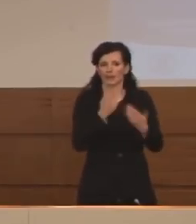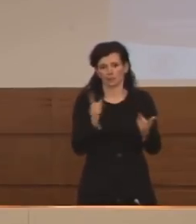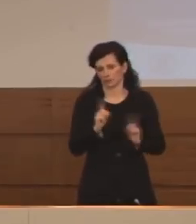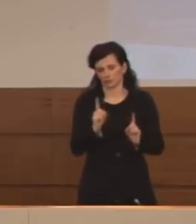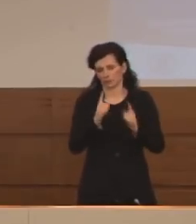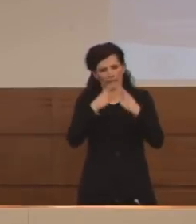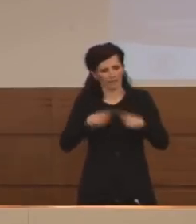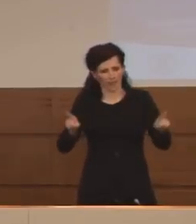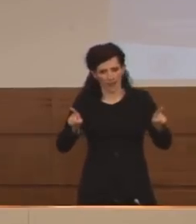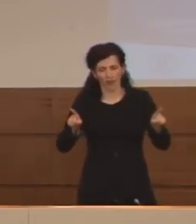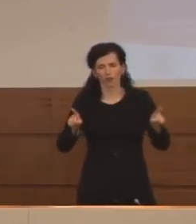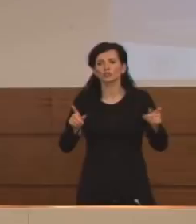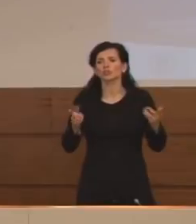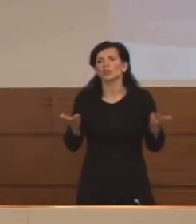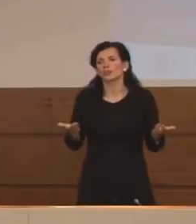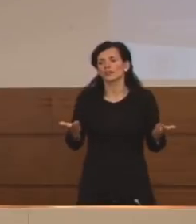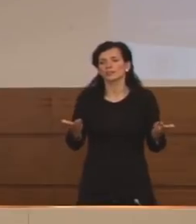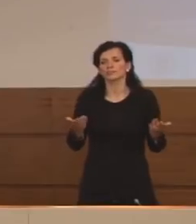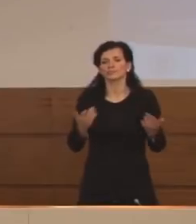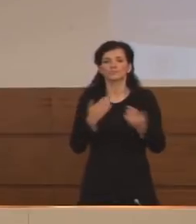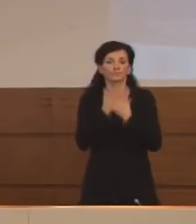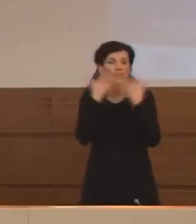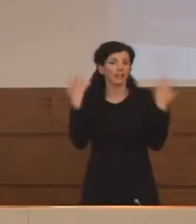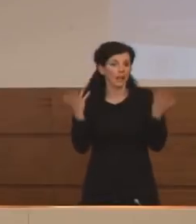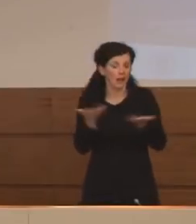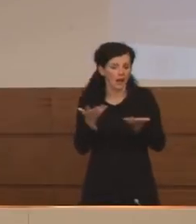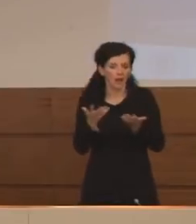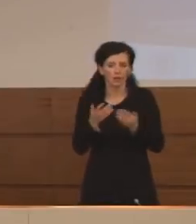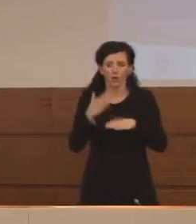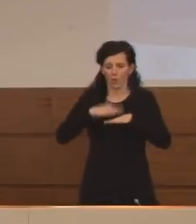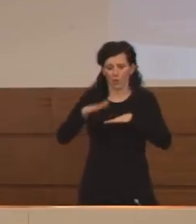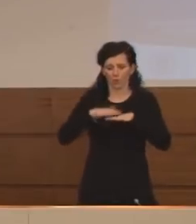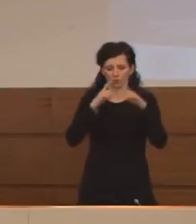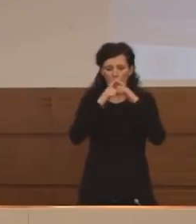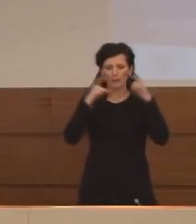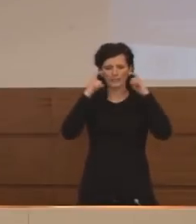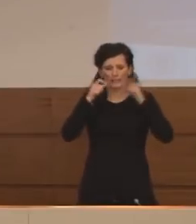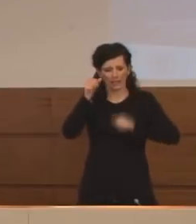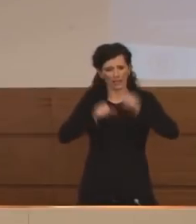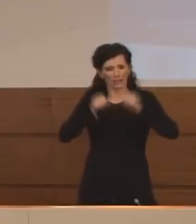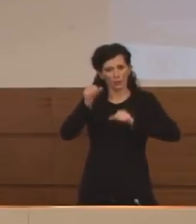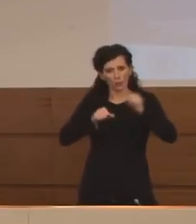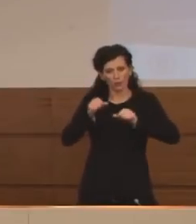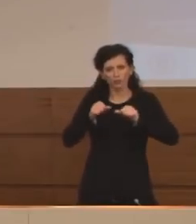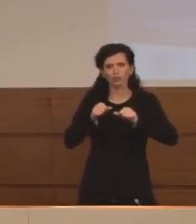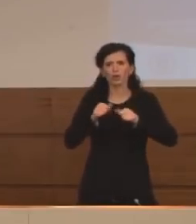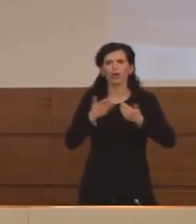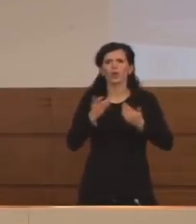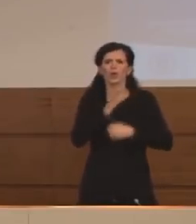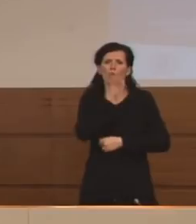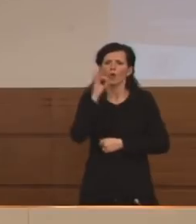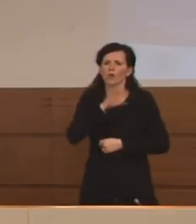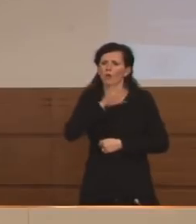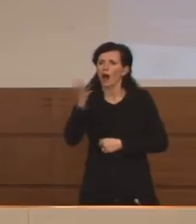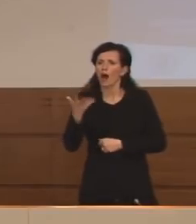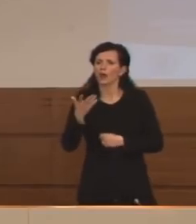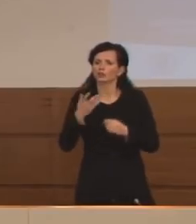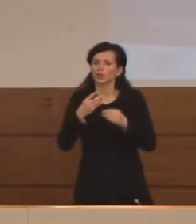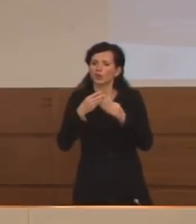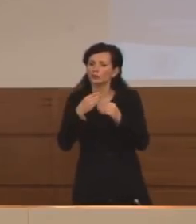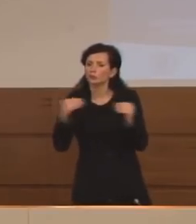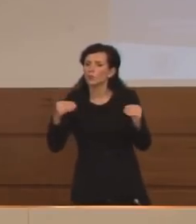E' chiaro che se si utilizzano mascherine chirurgiche o, tantopiù, altre forme di barriera fisica